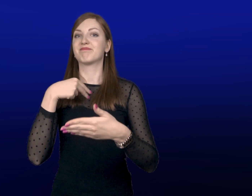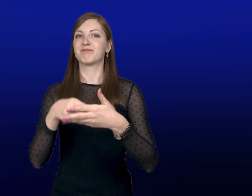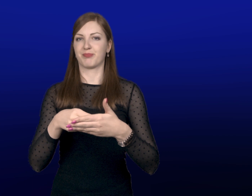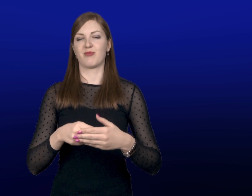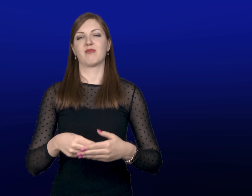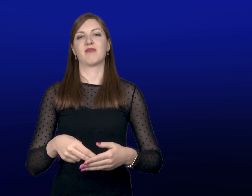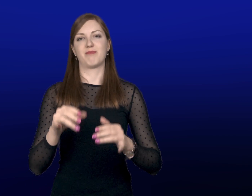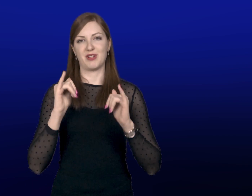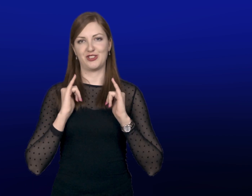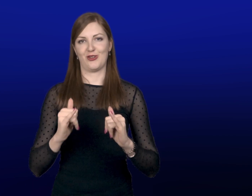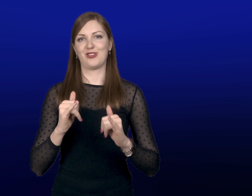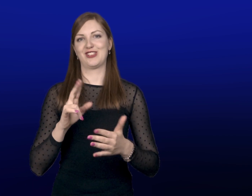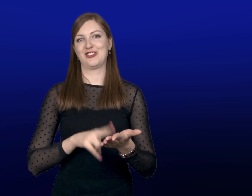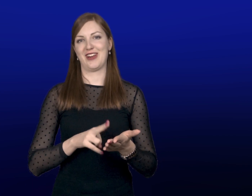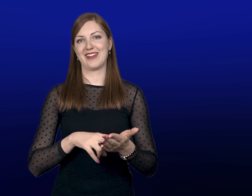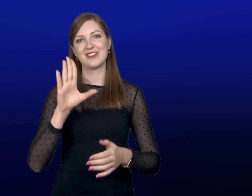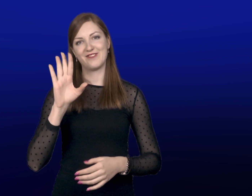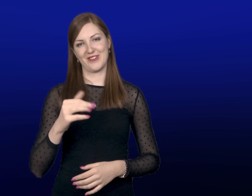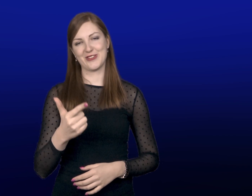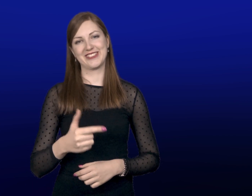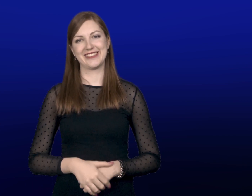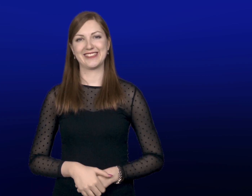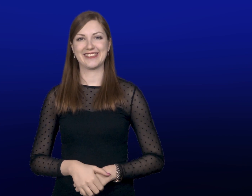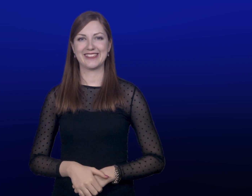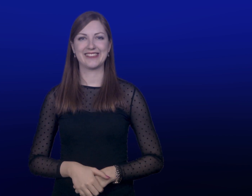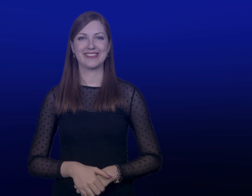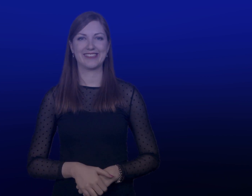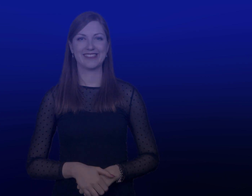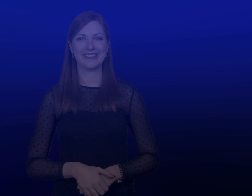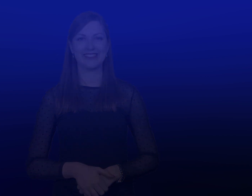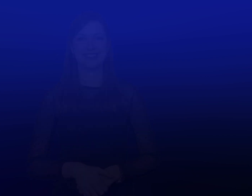«Почетный член ВОГ» (1992 г.). Надежда Васильевна Бобова является Почетным гражданином города Нижнего Новгорода.